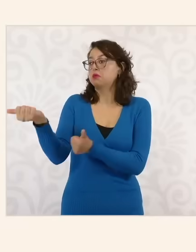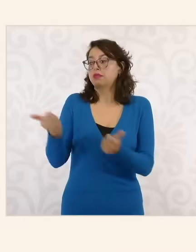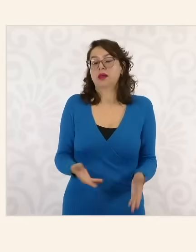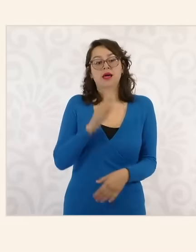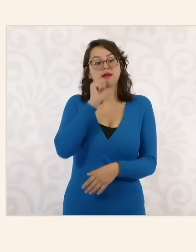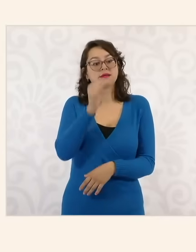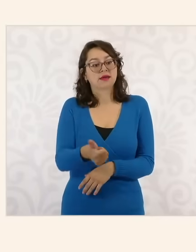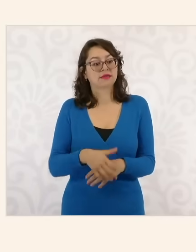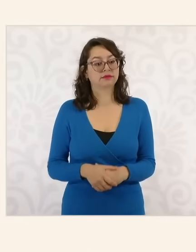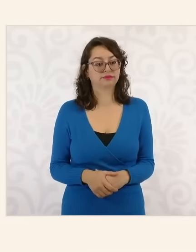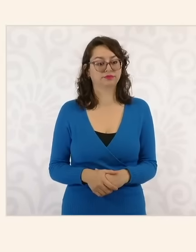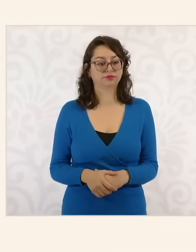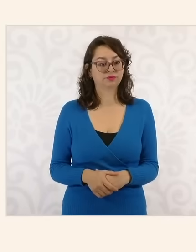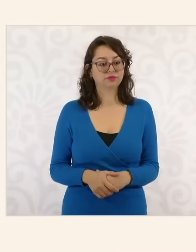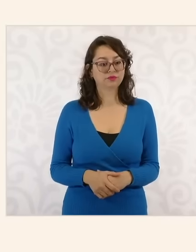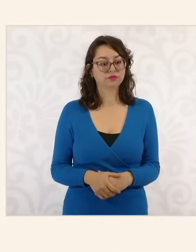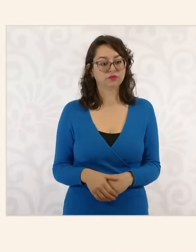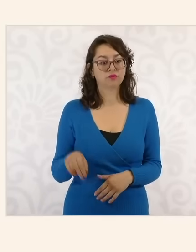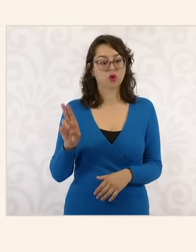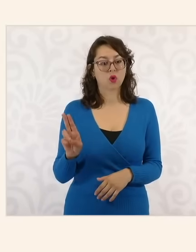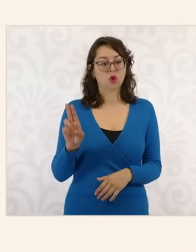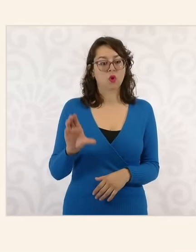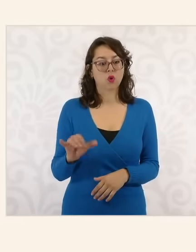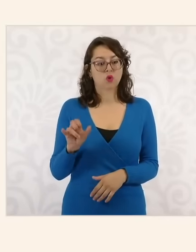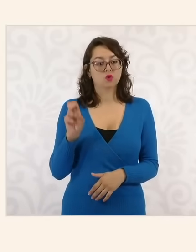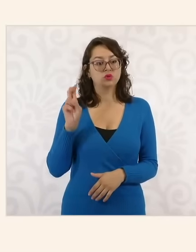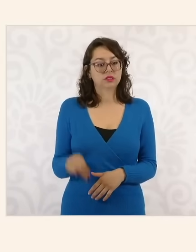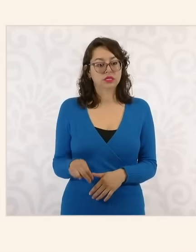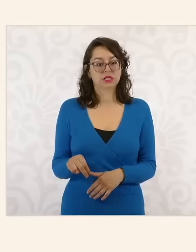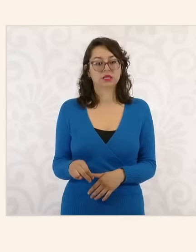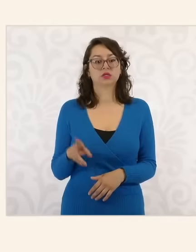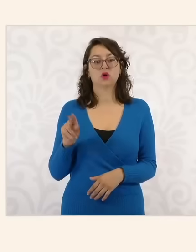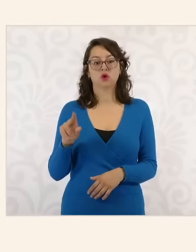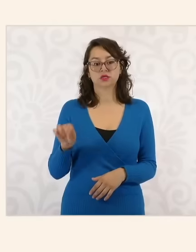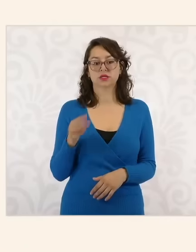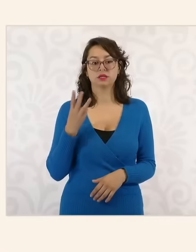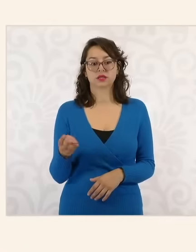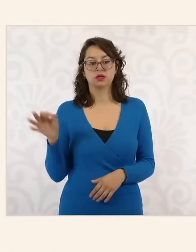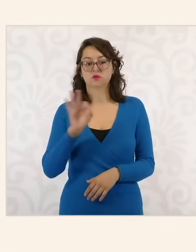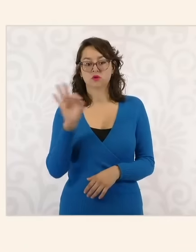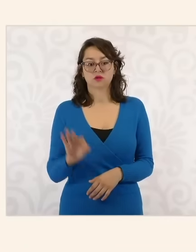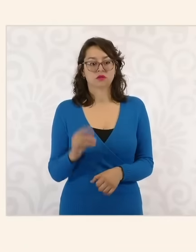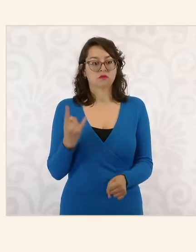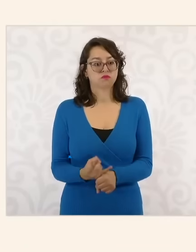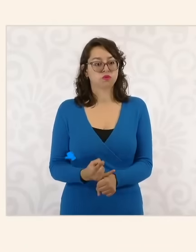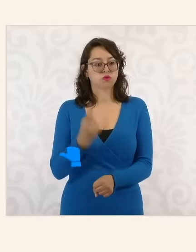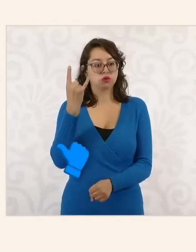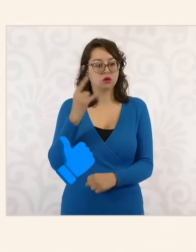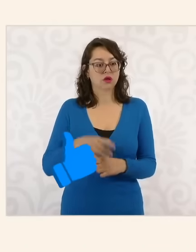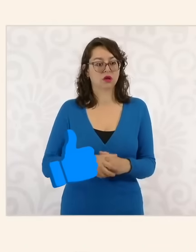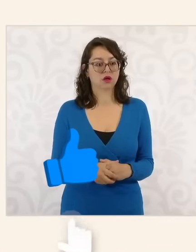Comercializadora y distribuidora de consumibles médicos, 83% de incumplimiento. Comerciador